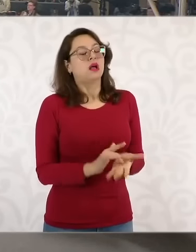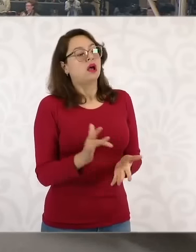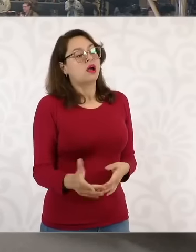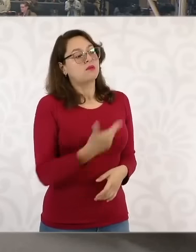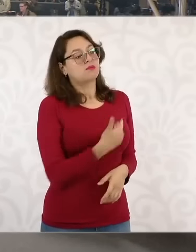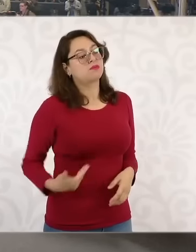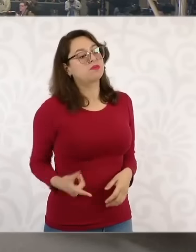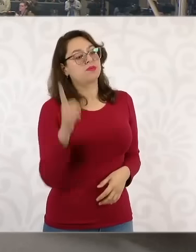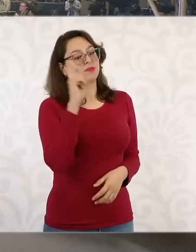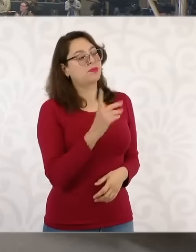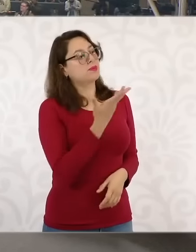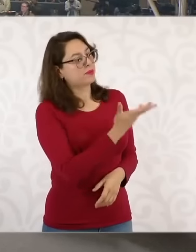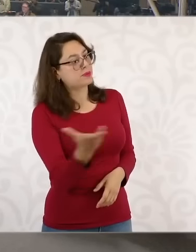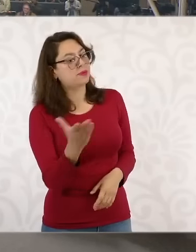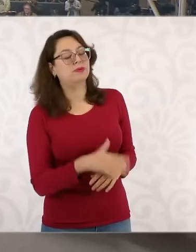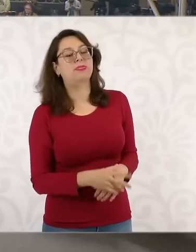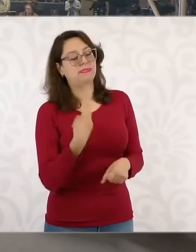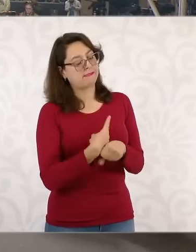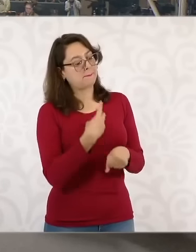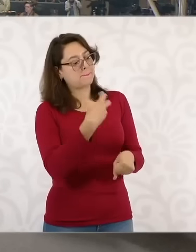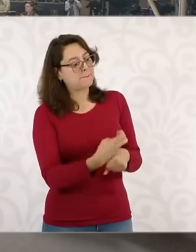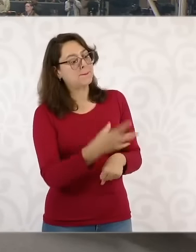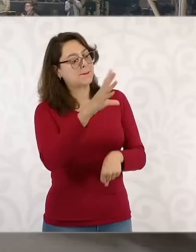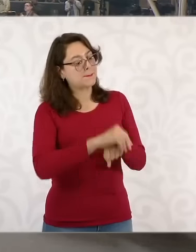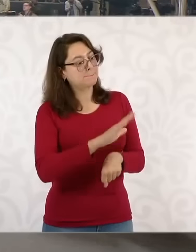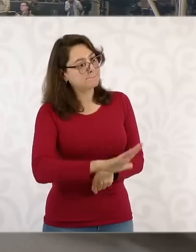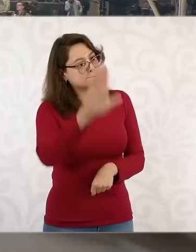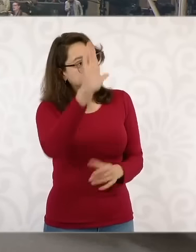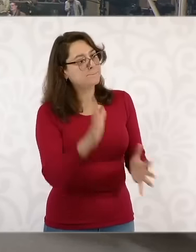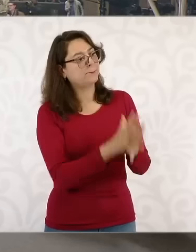Funcionarios, buenos días. Gracias por la invitación y permitirnos participar. Ulises Juárez